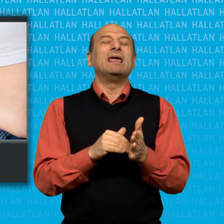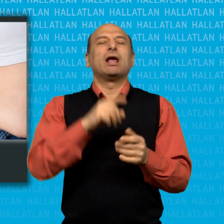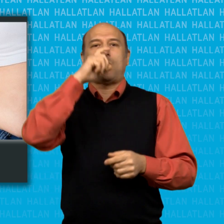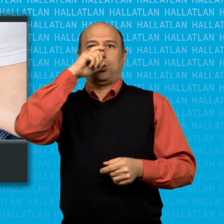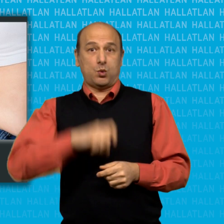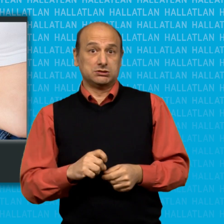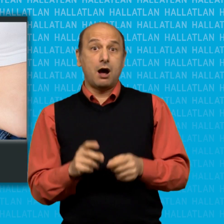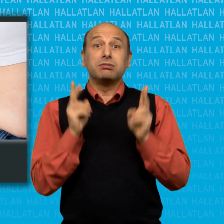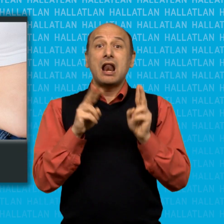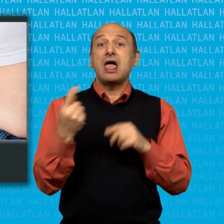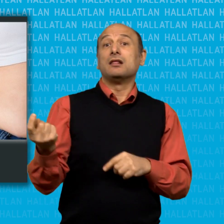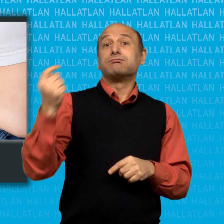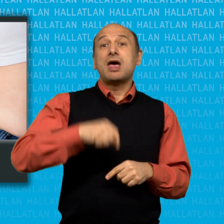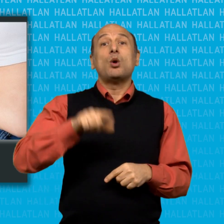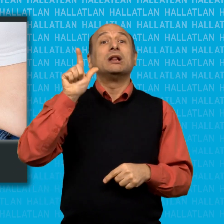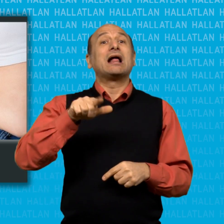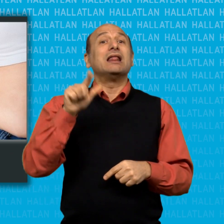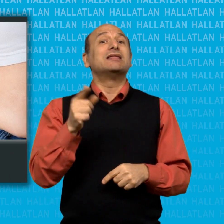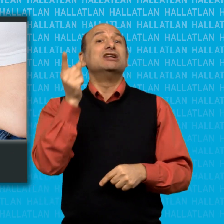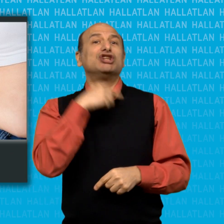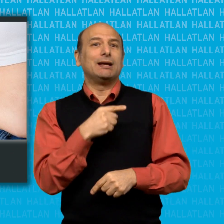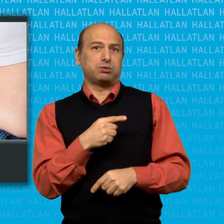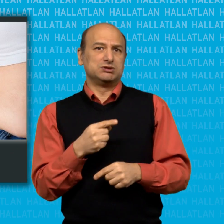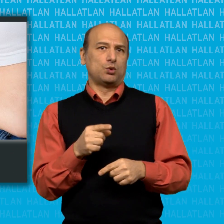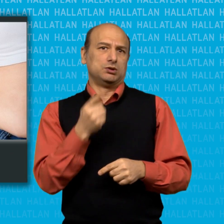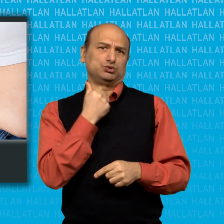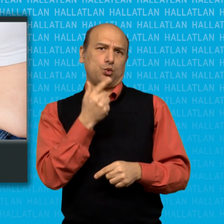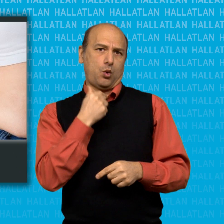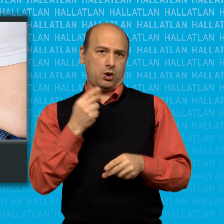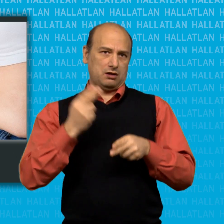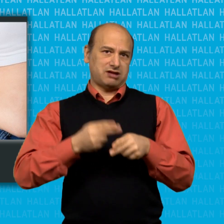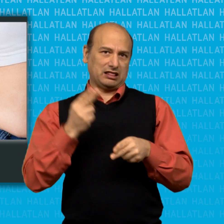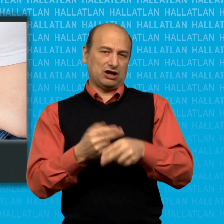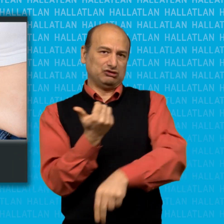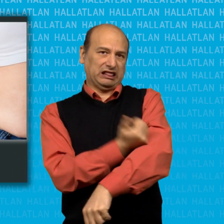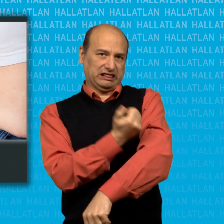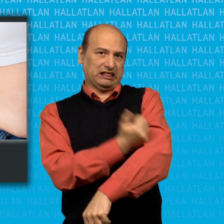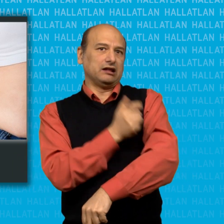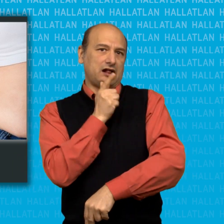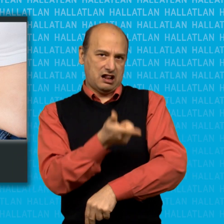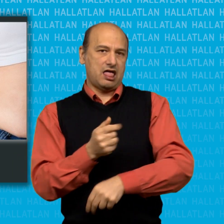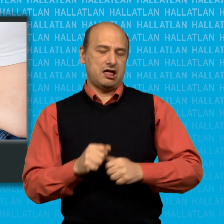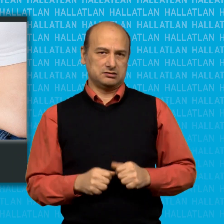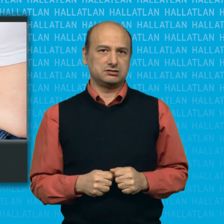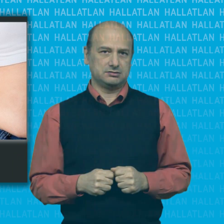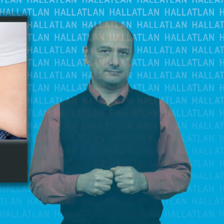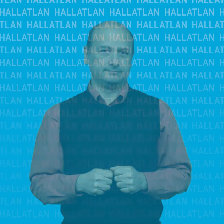és komolyabb betegség - 2-es típusú diabétesz - is kialakulhat.